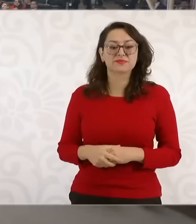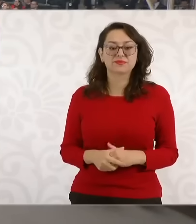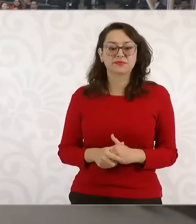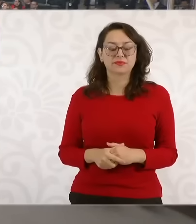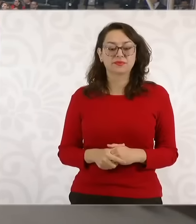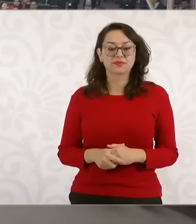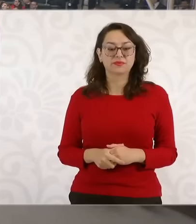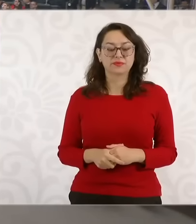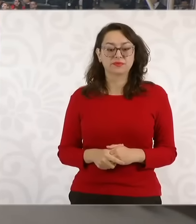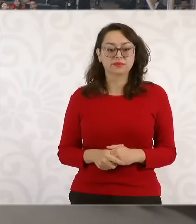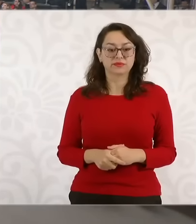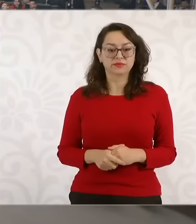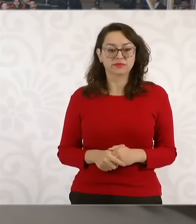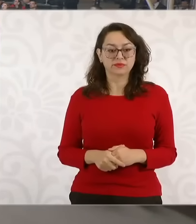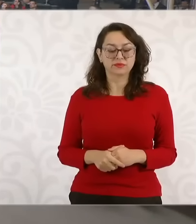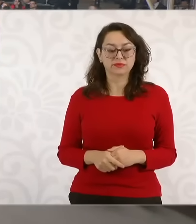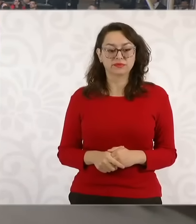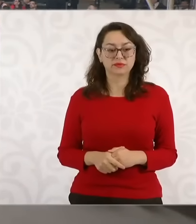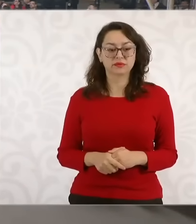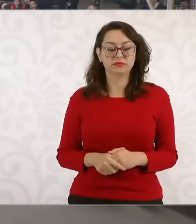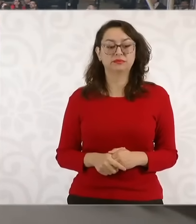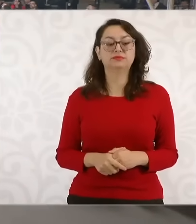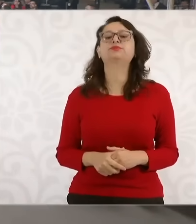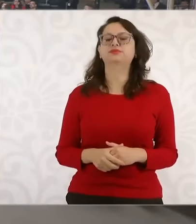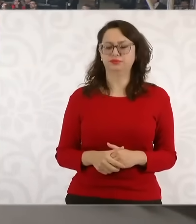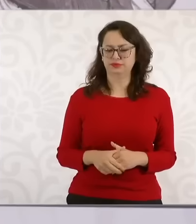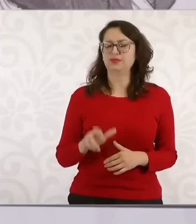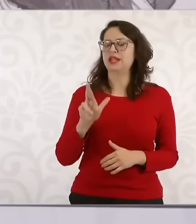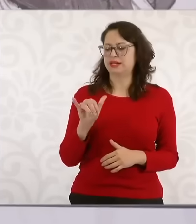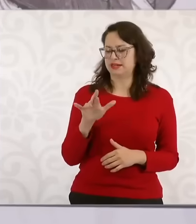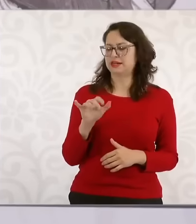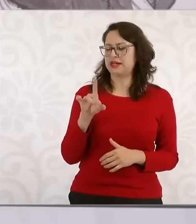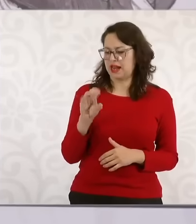Es que sí, lo mencionó Ricardo Monreal. Eh,